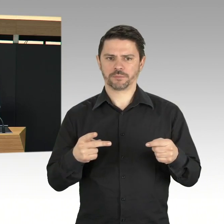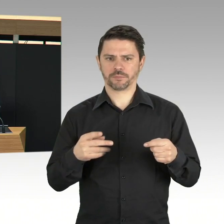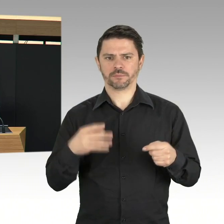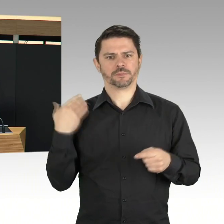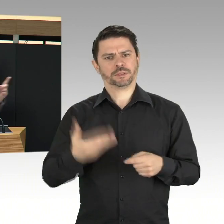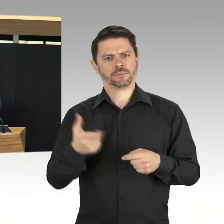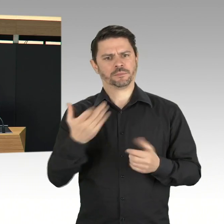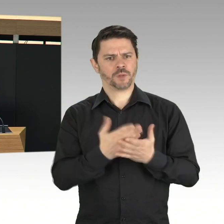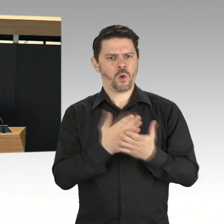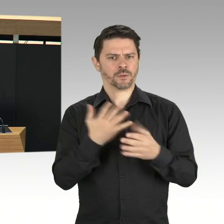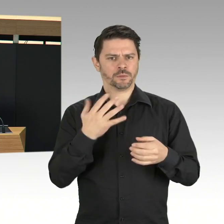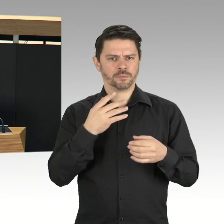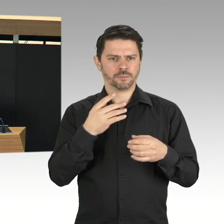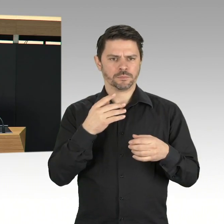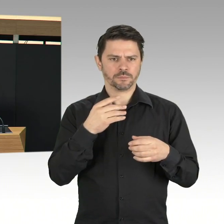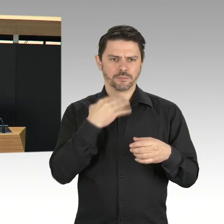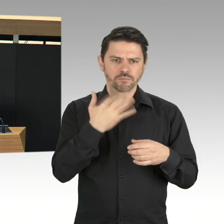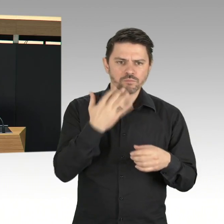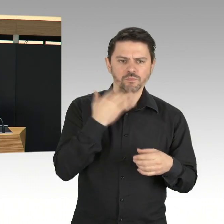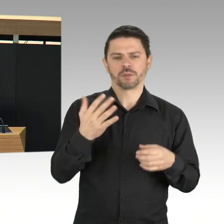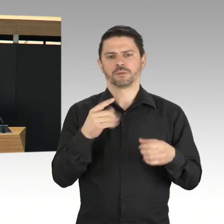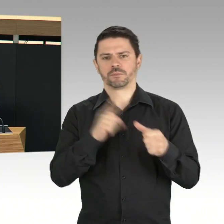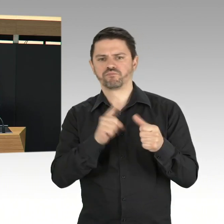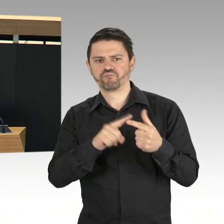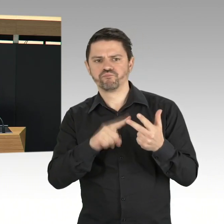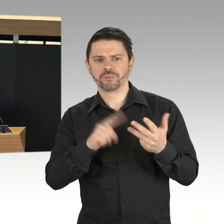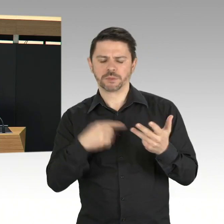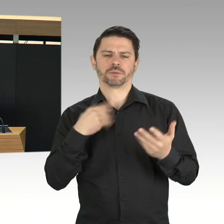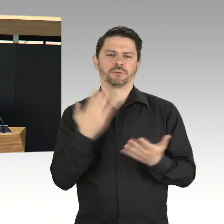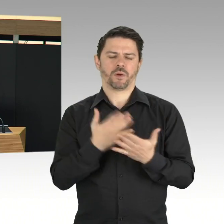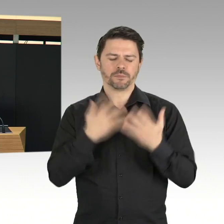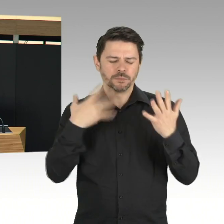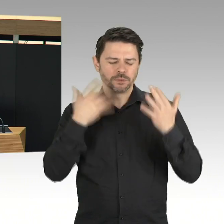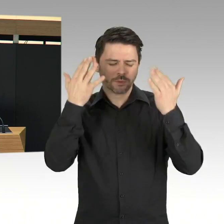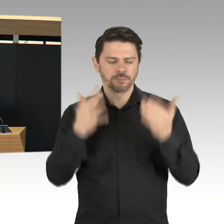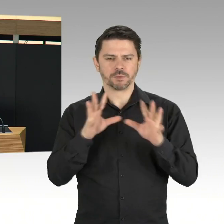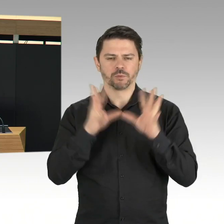Der eine wollte spekulieren, der andere spekuliert noch. Das sind die Themen, über die Sie sprechen.